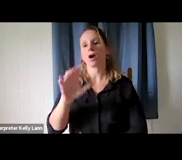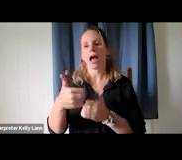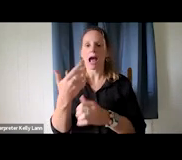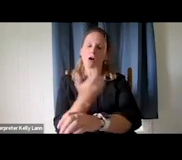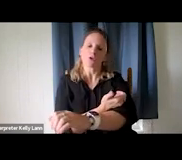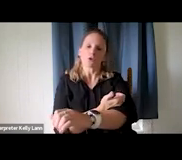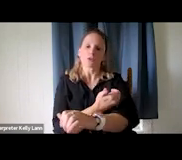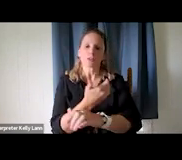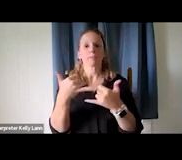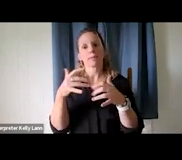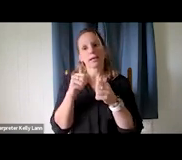en la vida de Julian.